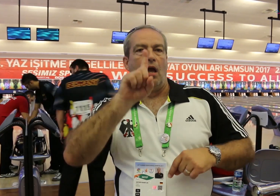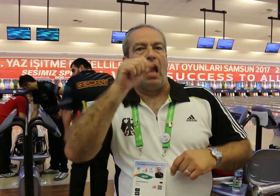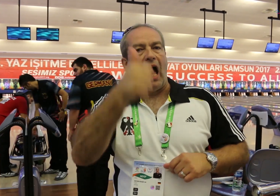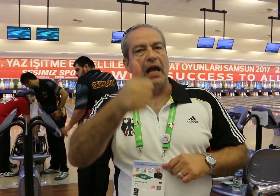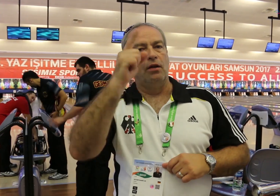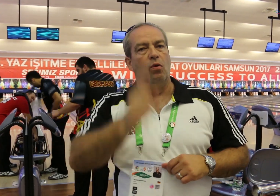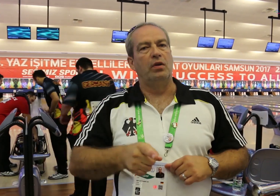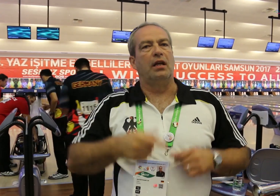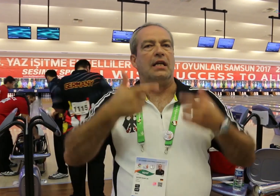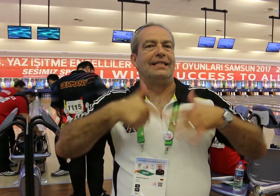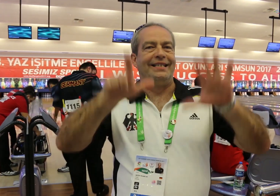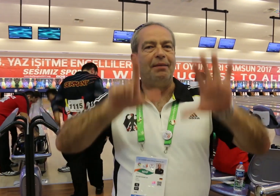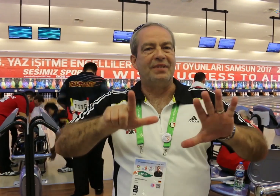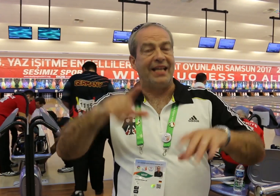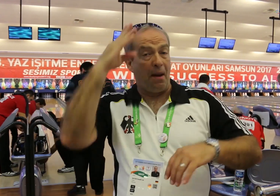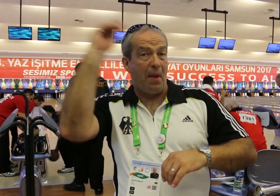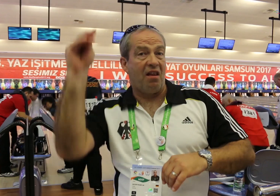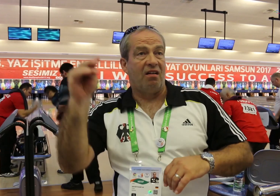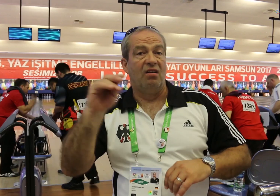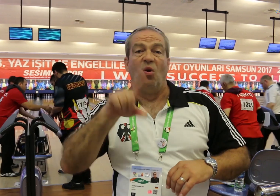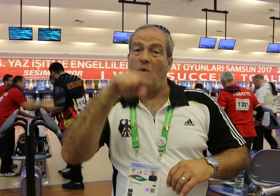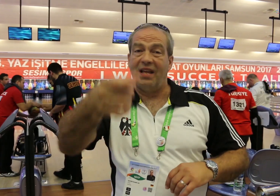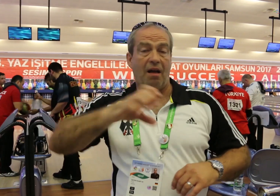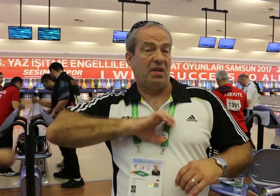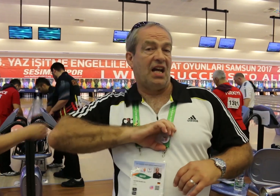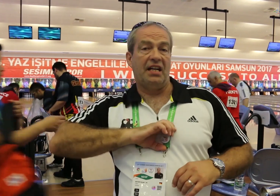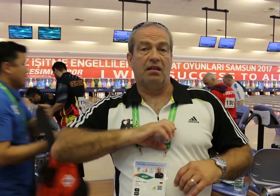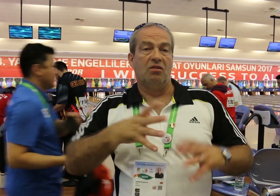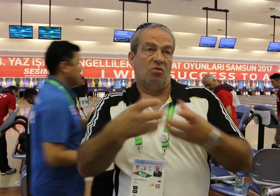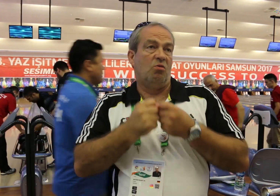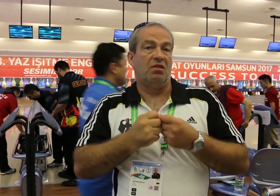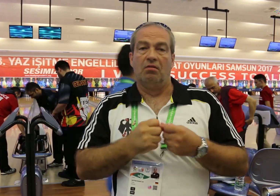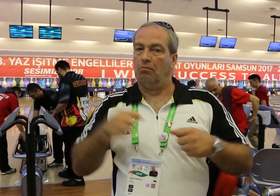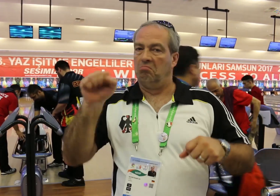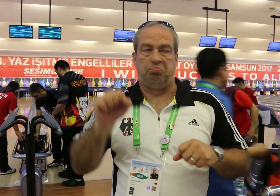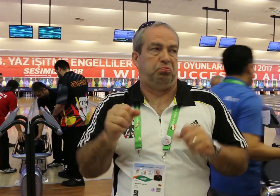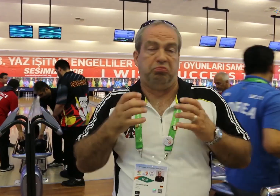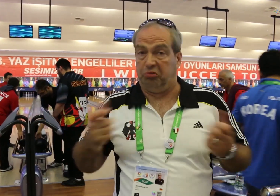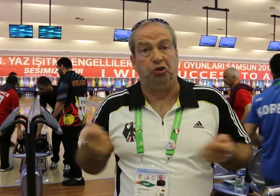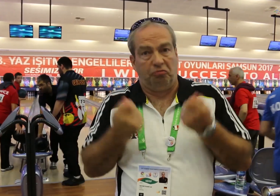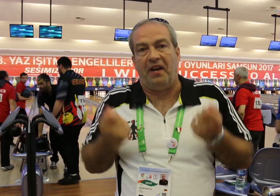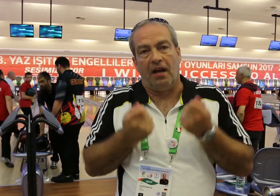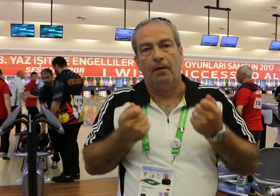Insgesamt traten 117 Teilnehmer an und da eine Medaille zu bekommen ist schon verdammt schwer. Möglich ist aber alles.